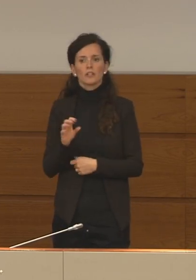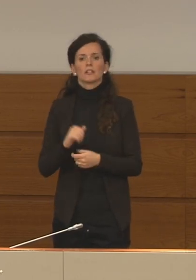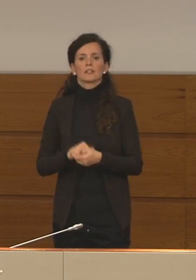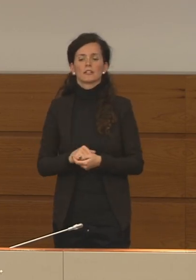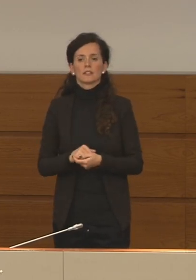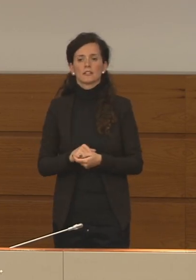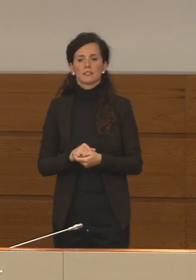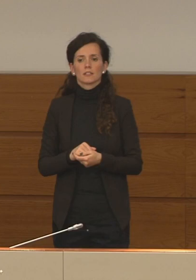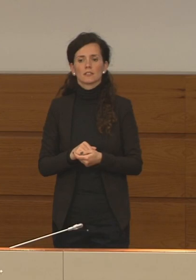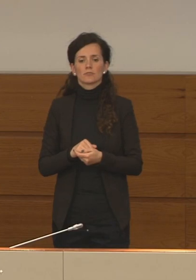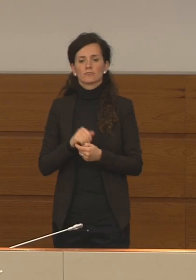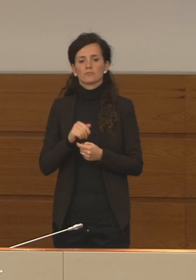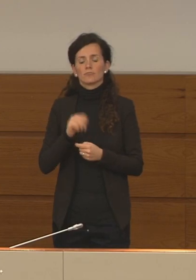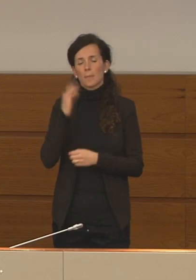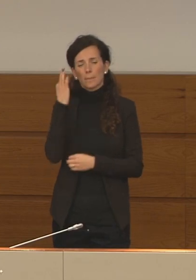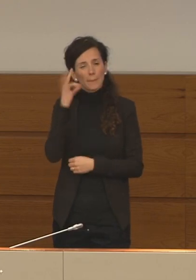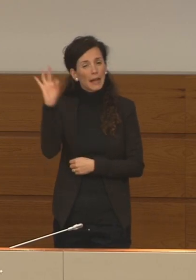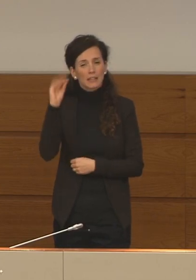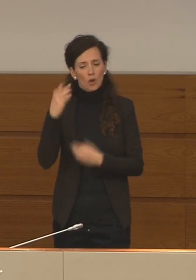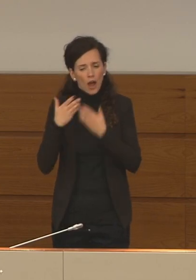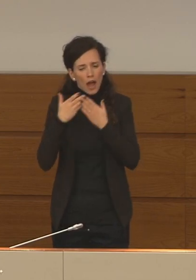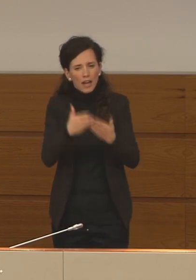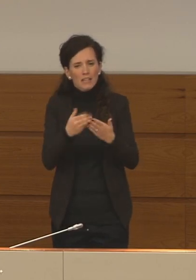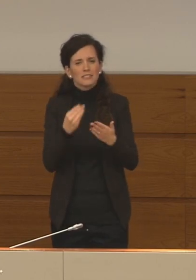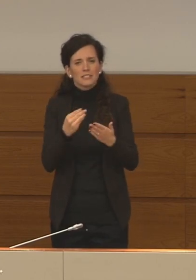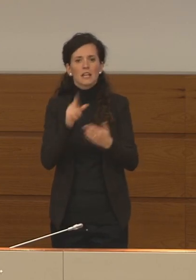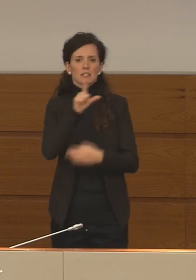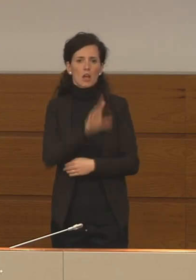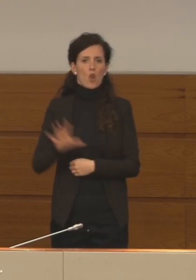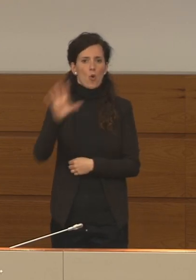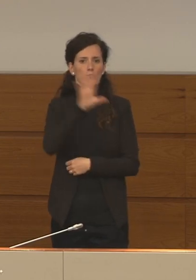riguarda la regione Lombardia, la regione Lombardia